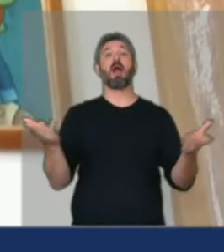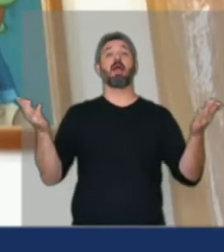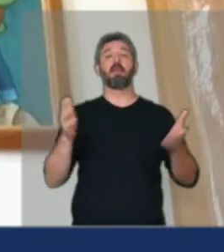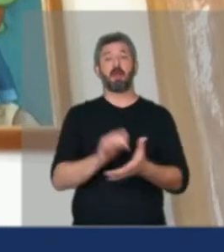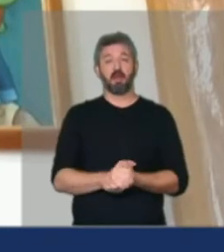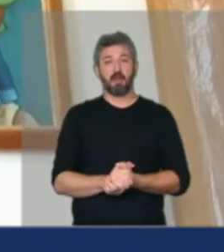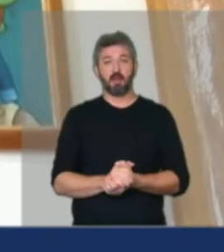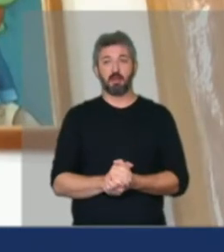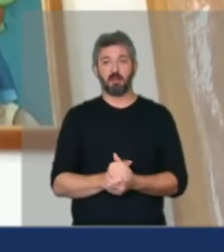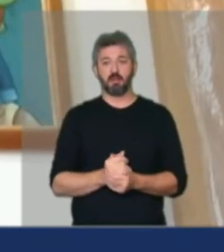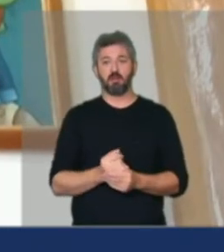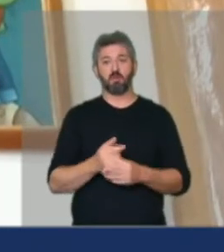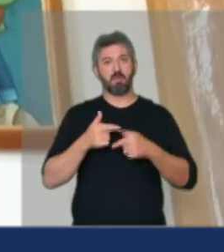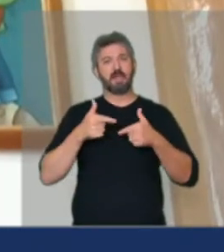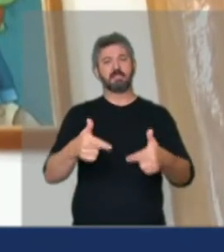AÇÃO DA CÂMARA DOS DEPUTADOS COMO INSTITUIÇÃO